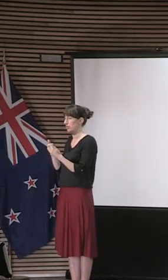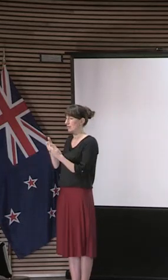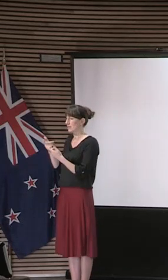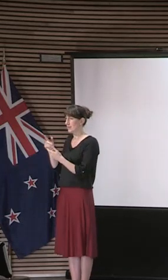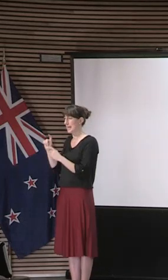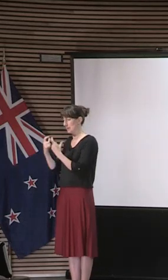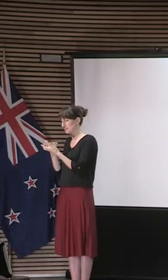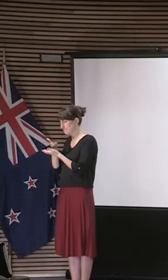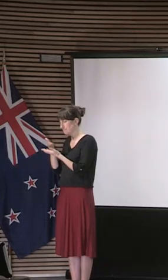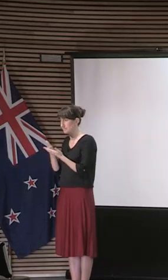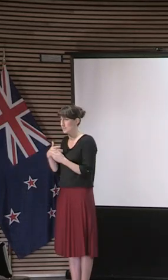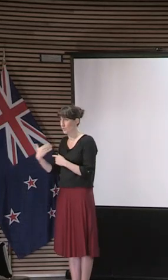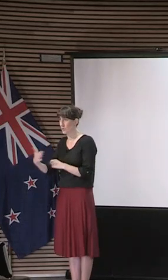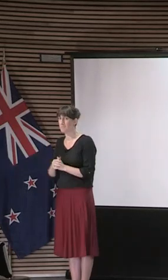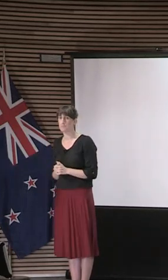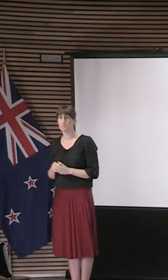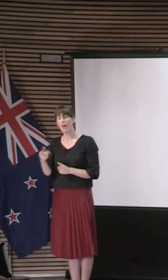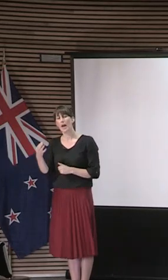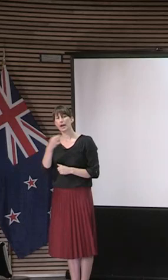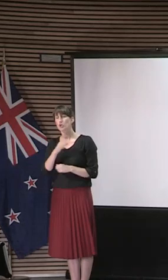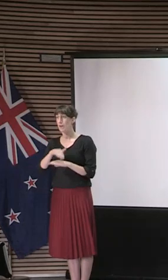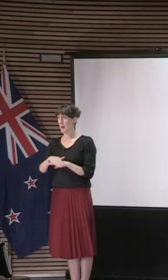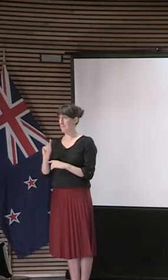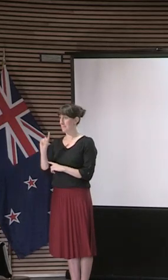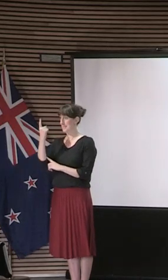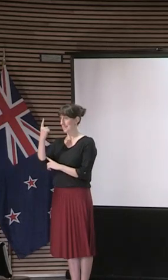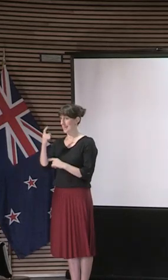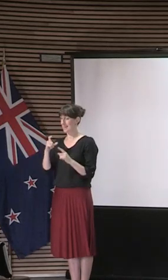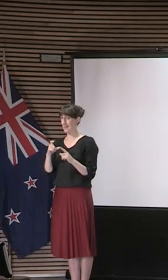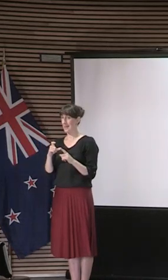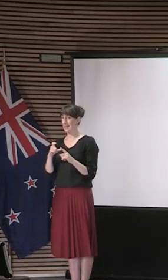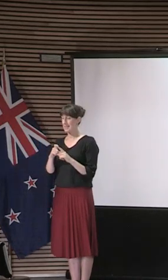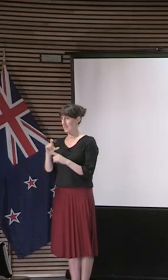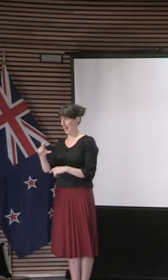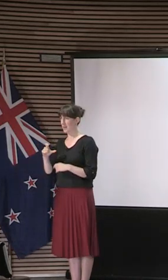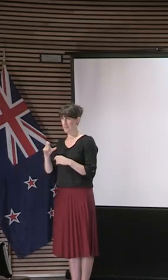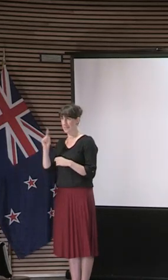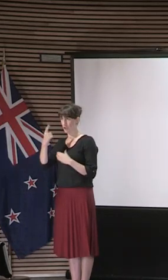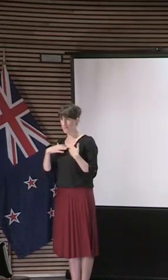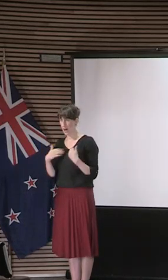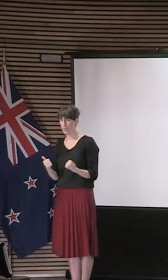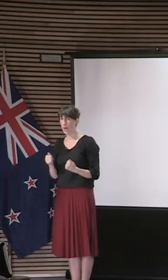nga ratonga tuakiri. Kihai i whai au i tetahi w3taka, engari e whakaaro ana ahau he mea tino